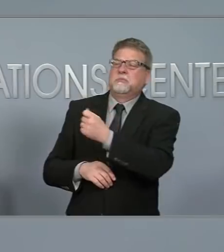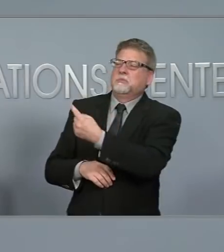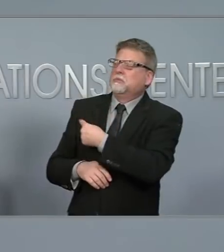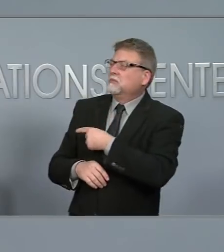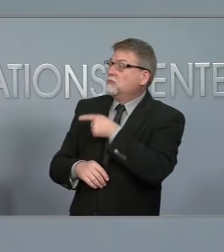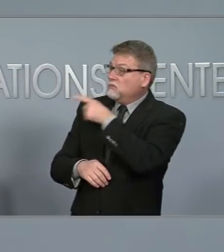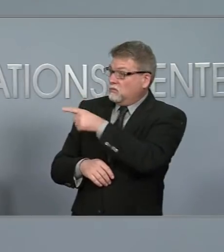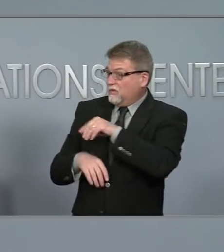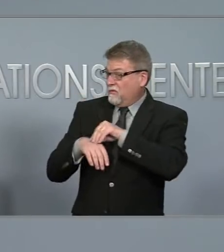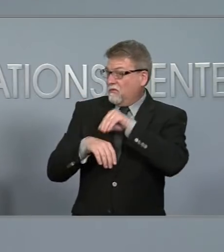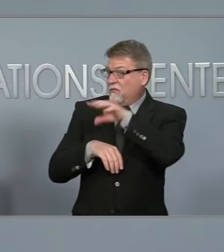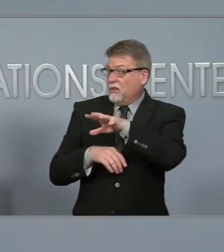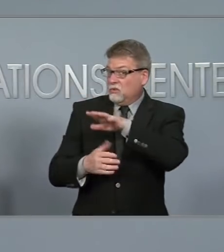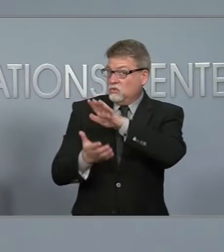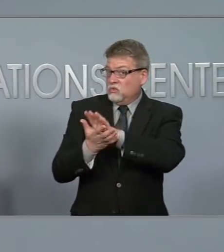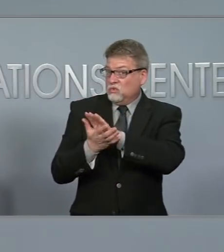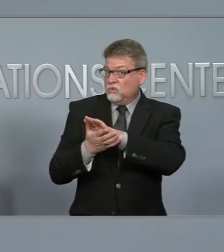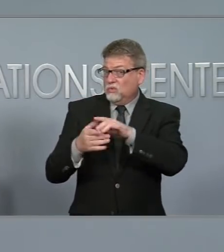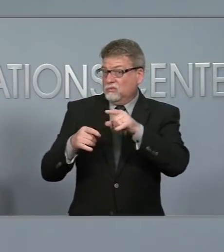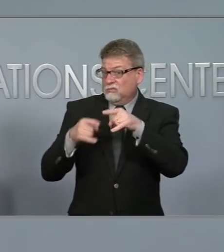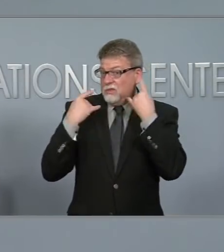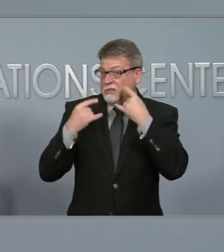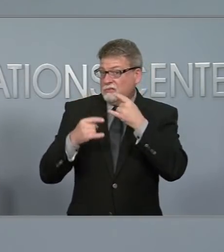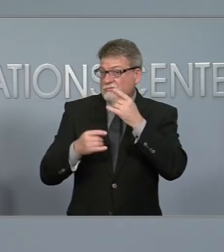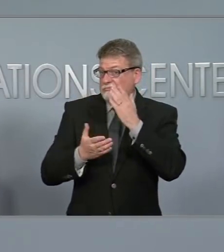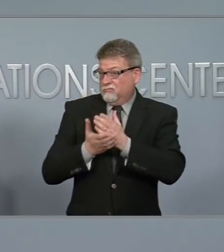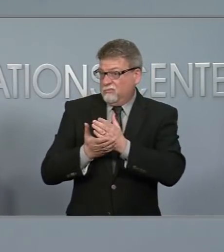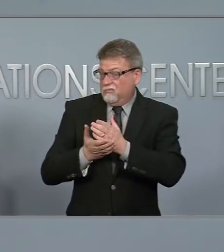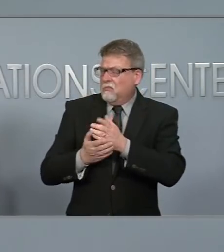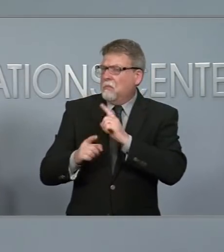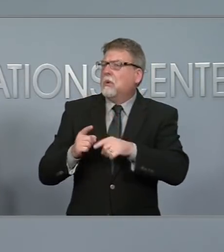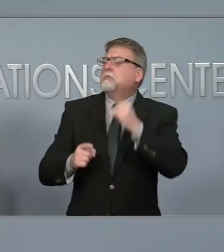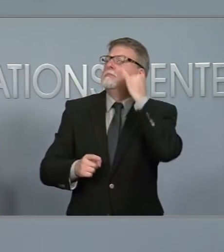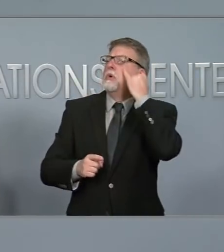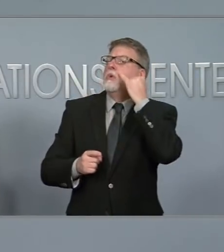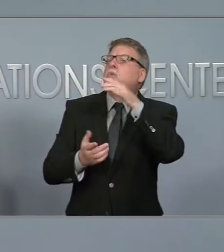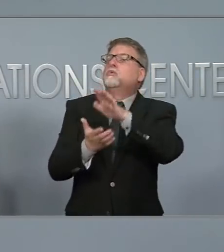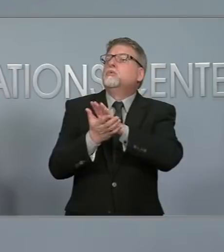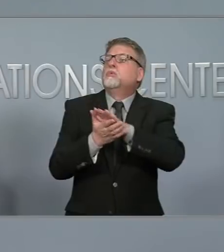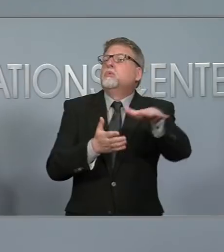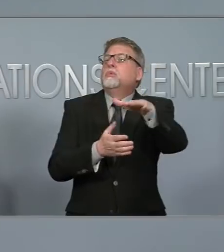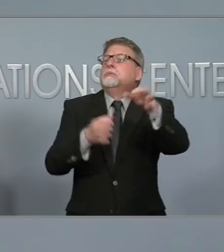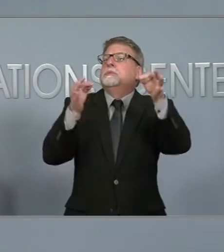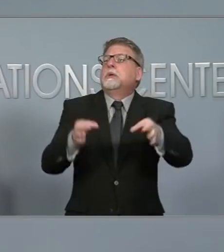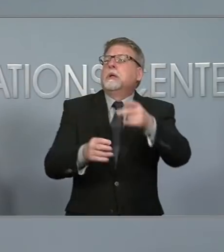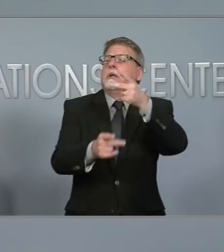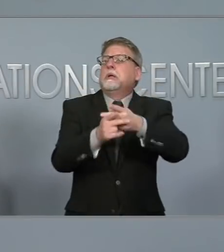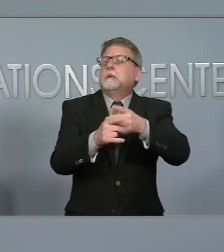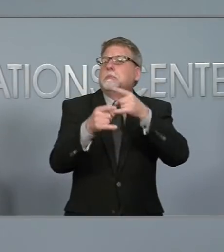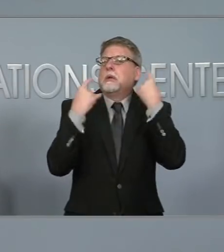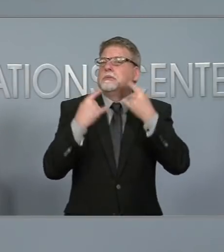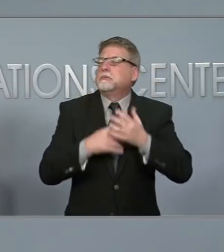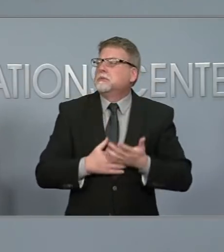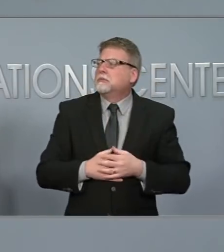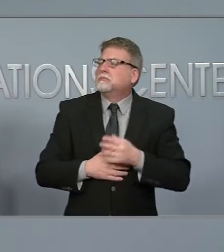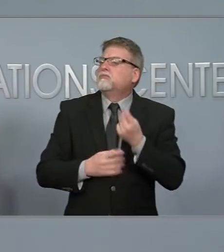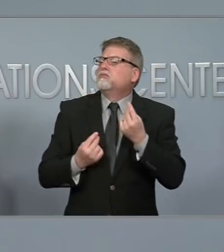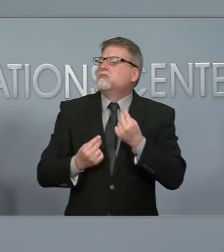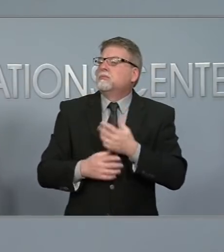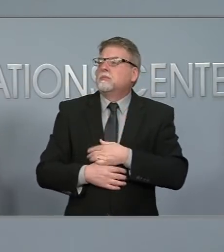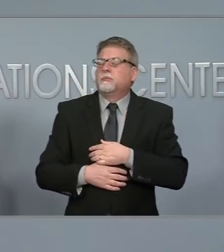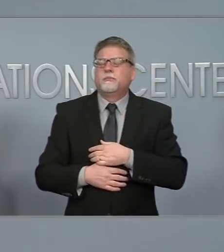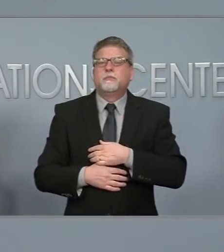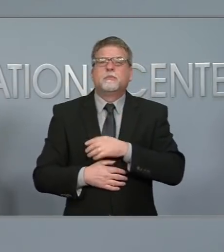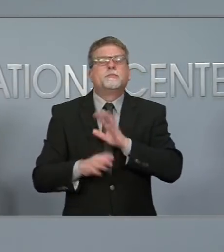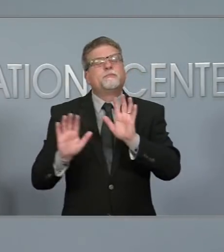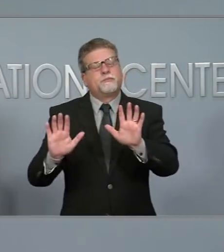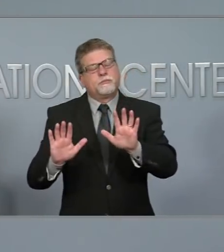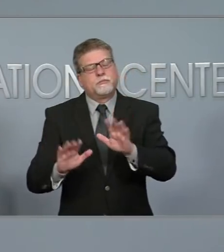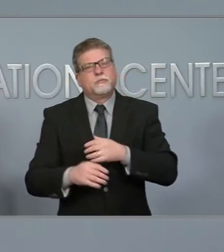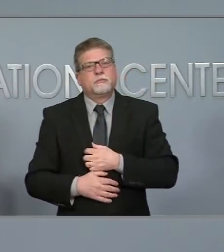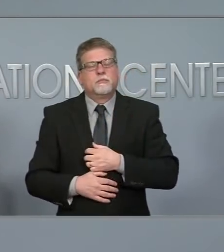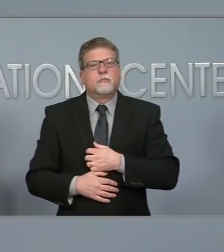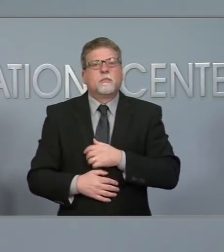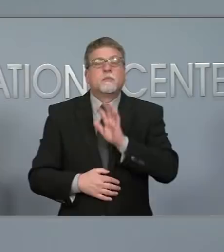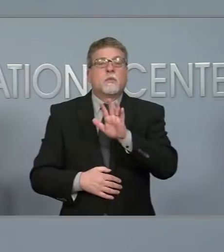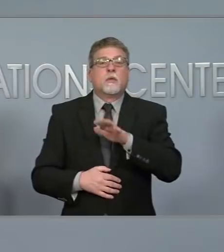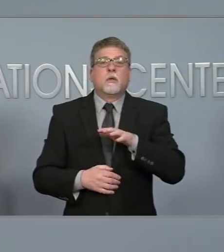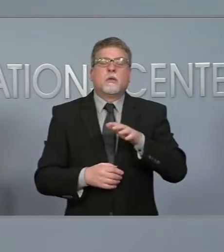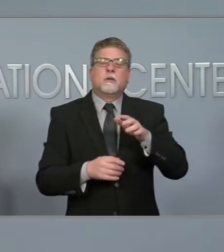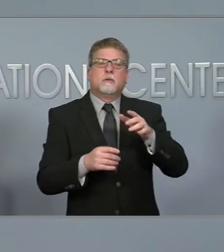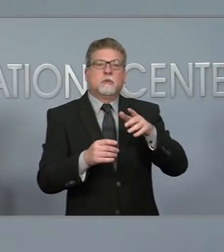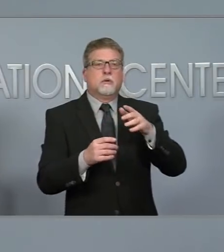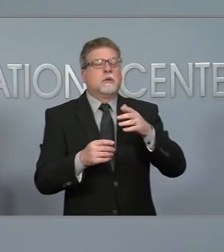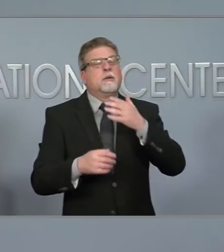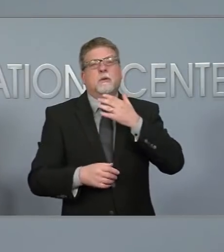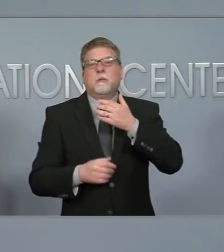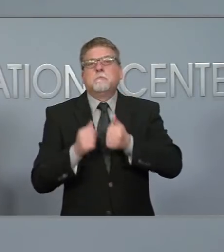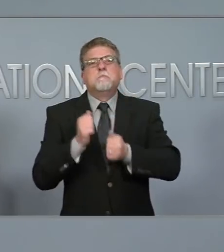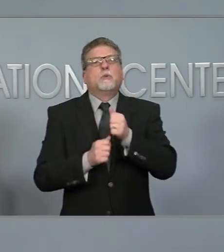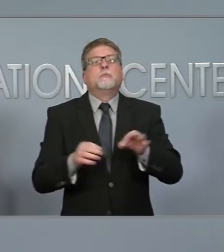sean permanentes, pregunta.